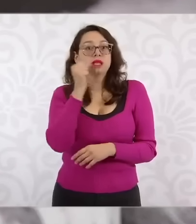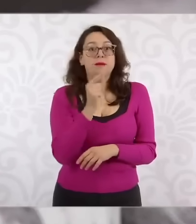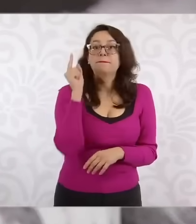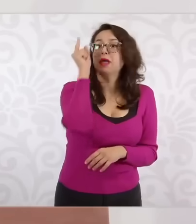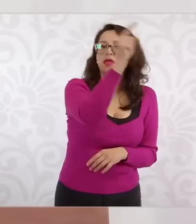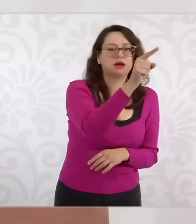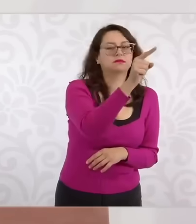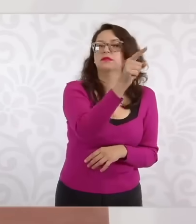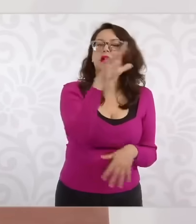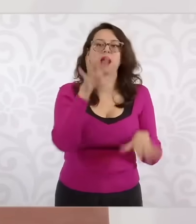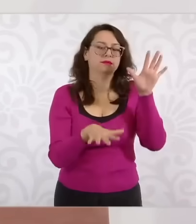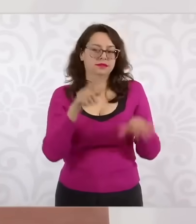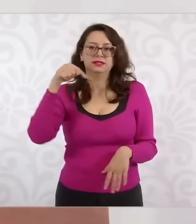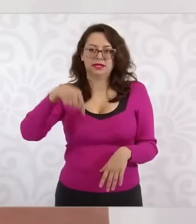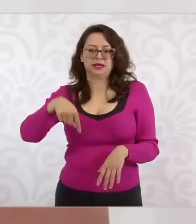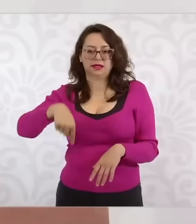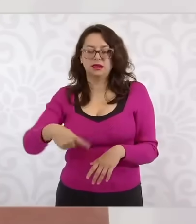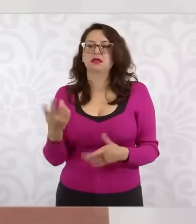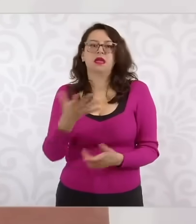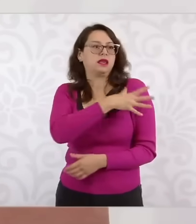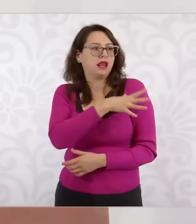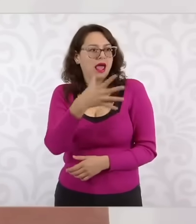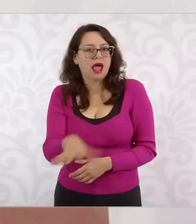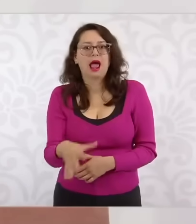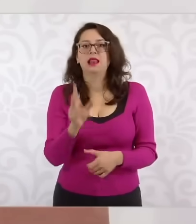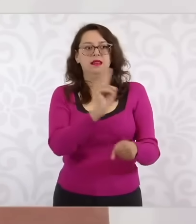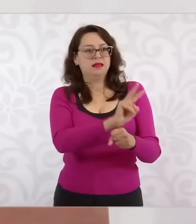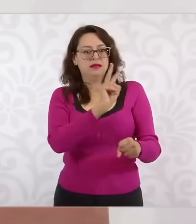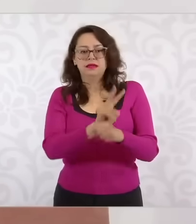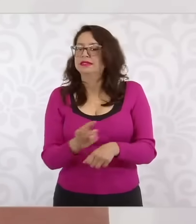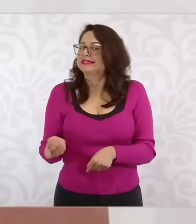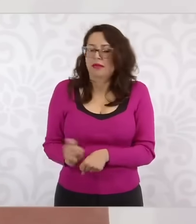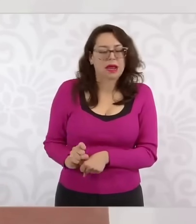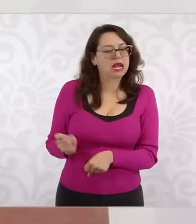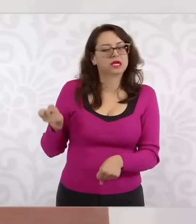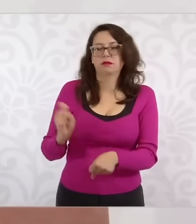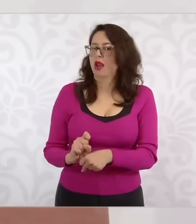naval. Es constante la evaluación. O sea, no no pasa una semana que no tengamos una evaluación de